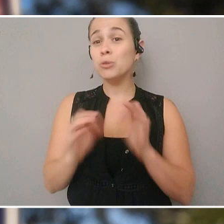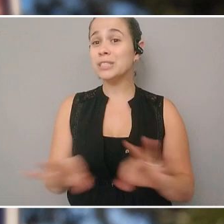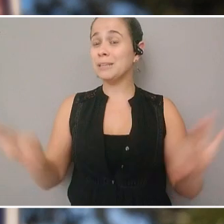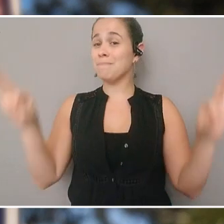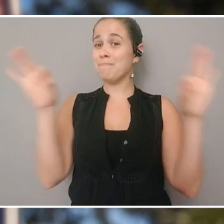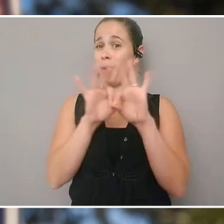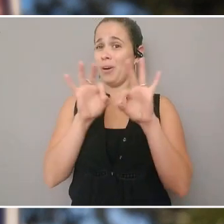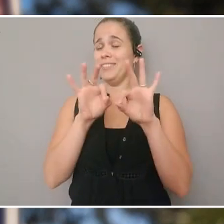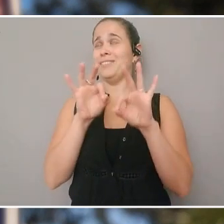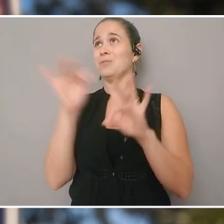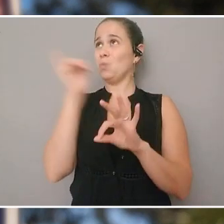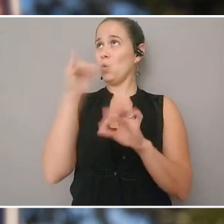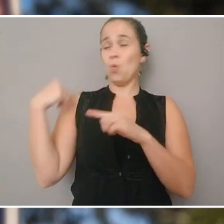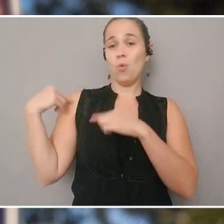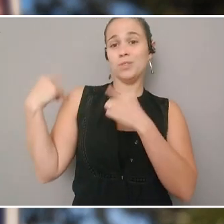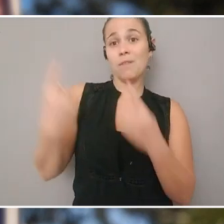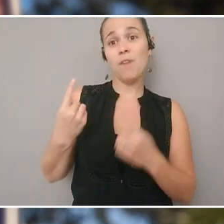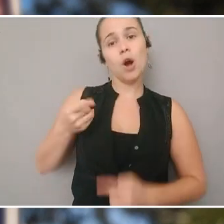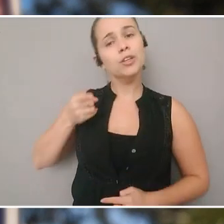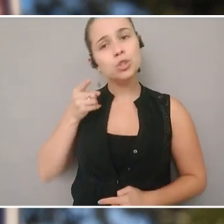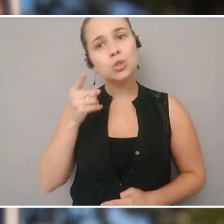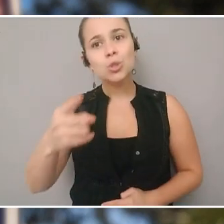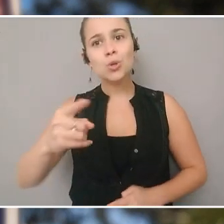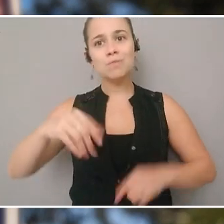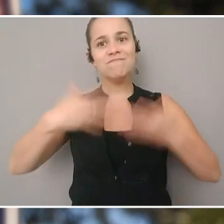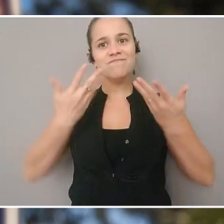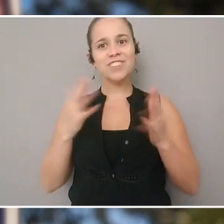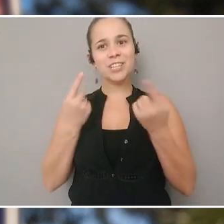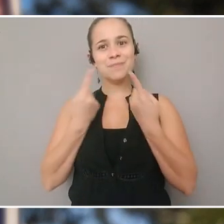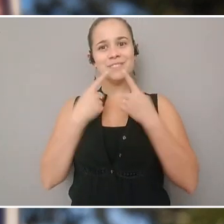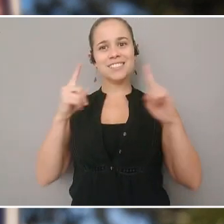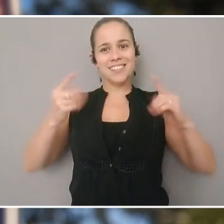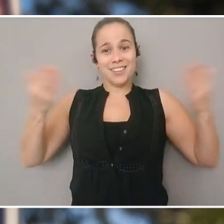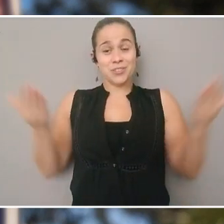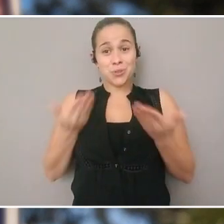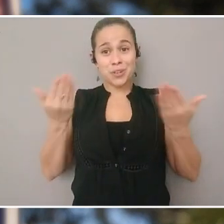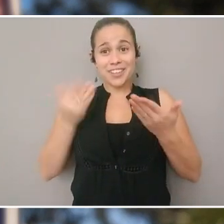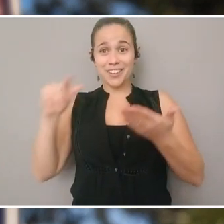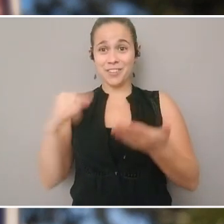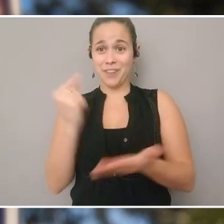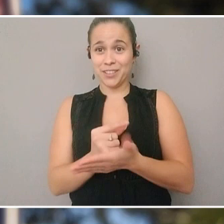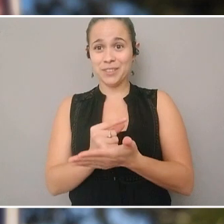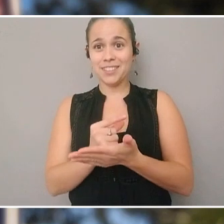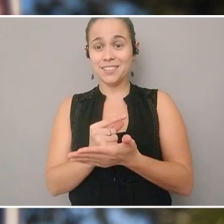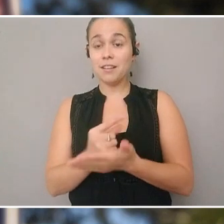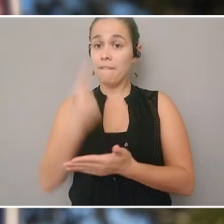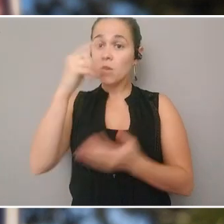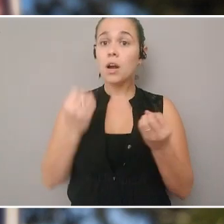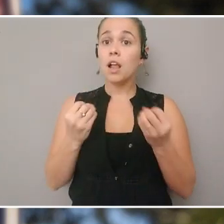es que estan aquí para la graduacion.